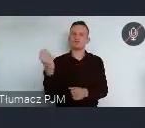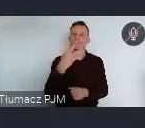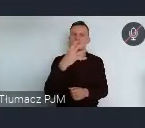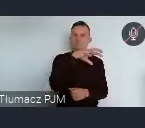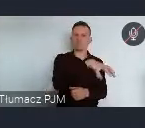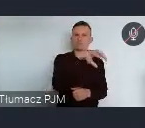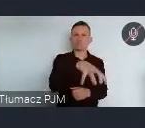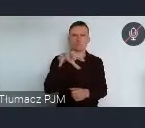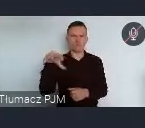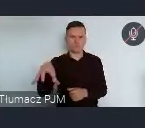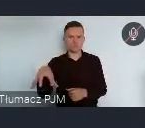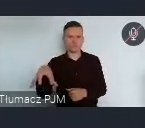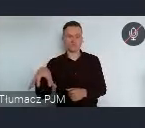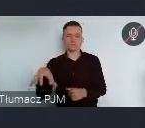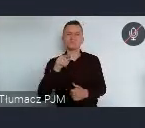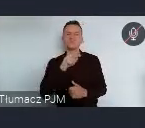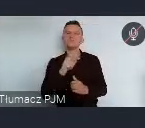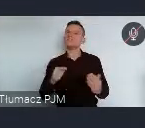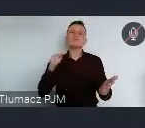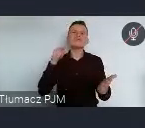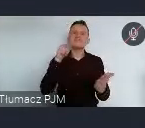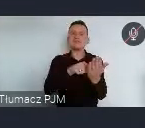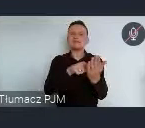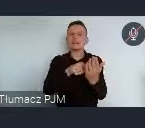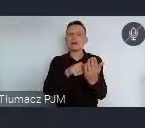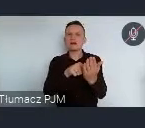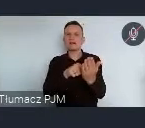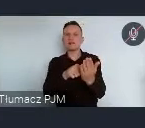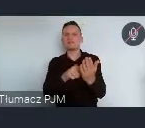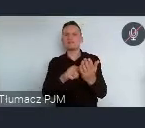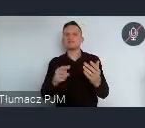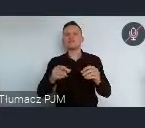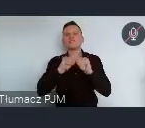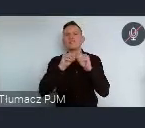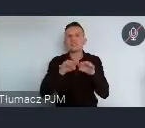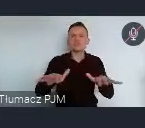a więc cele, które są skupione wokół infrastruktury budynków-usług,